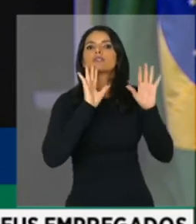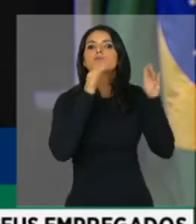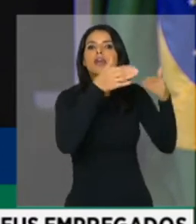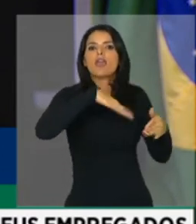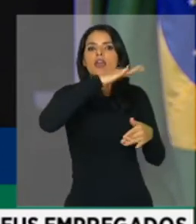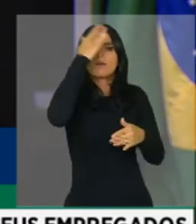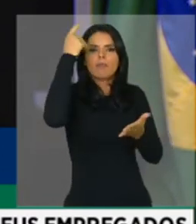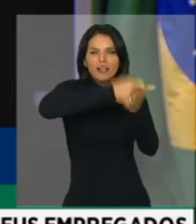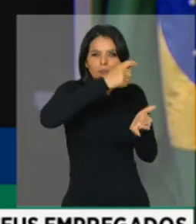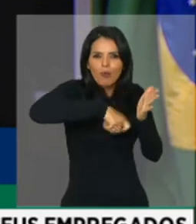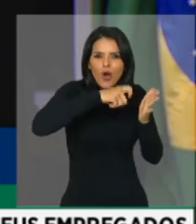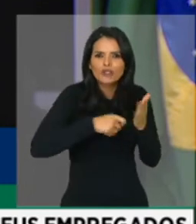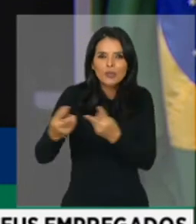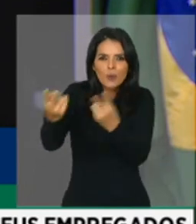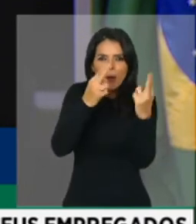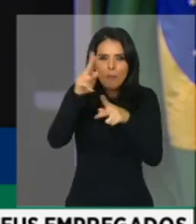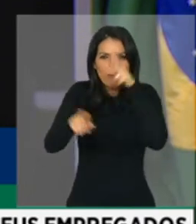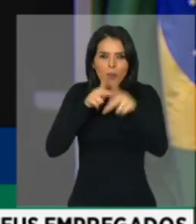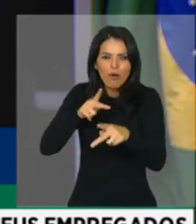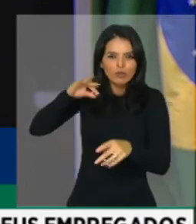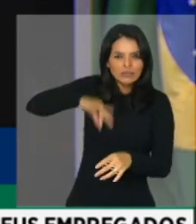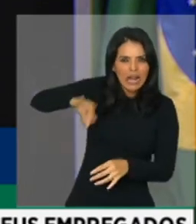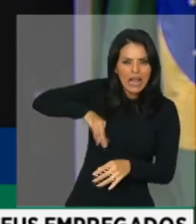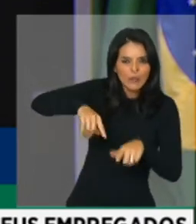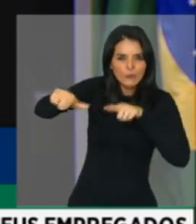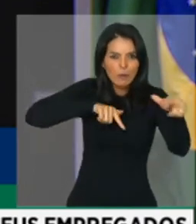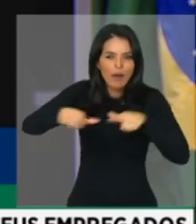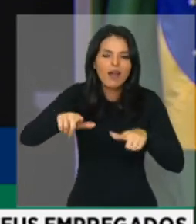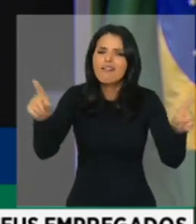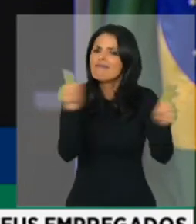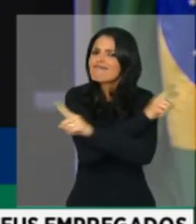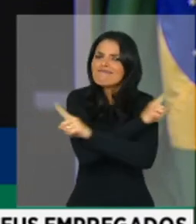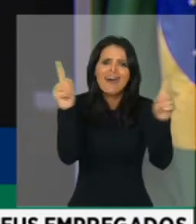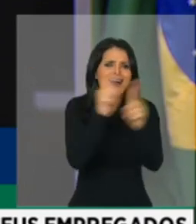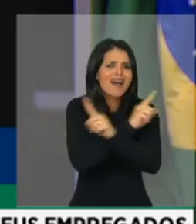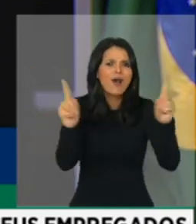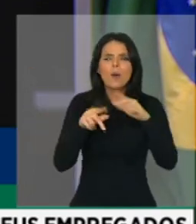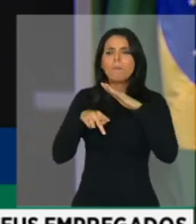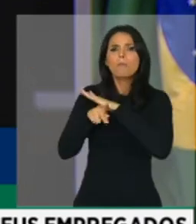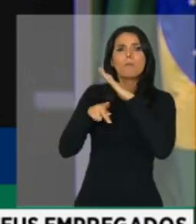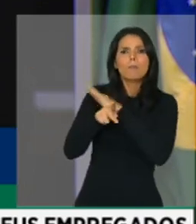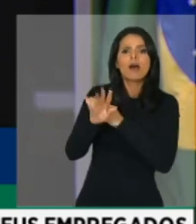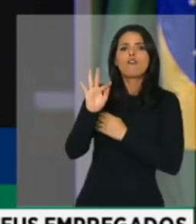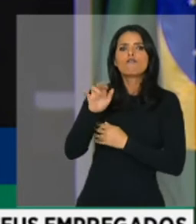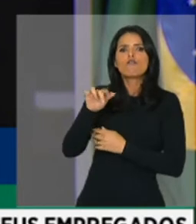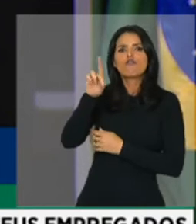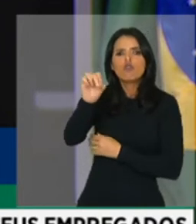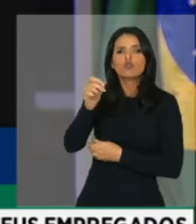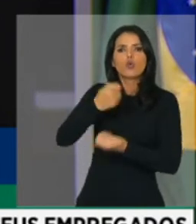PAGAM IMPOSTOS COMO OS BRASILEIROS NORMAIS. [SOA A CAMPAINHA]. QUE COLOCAM SUAS ECONOMIAS NA POUPANÇA, NOS FUNDOS DE INVESTIMENTOS CONVENCIONAIS NOS CDBS E CDI